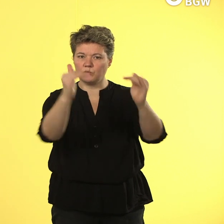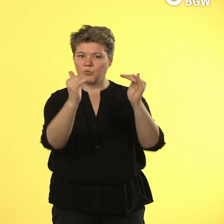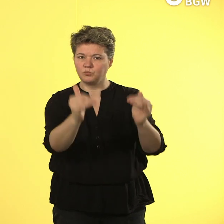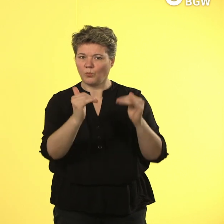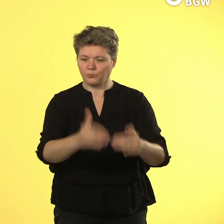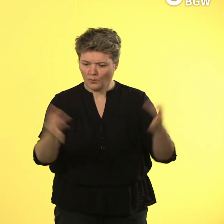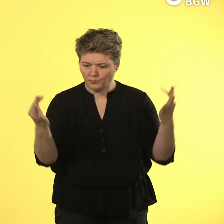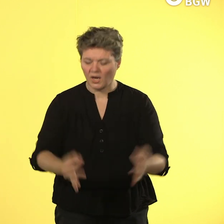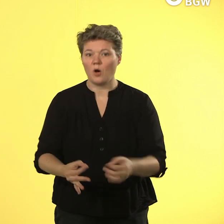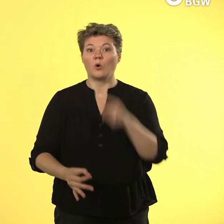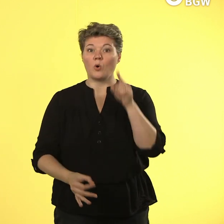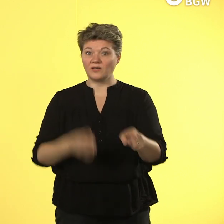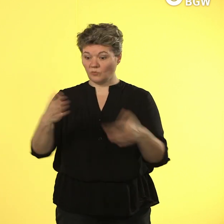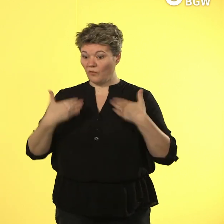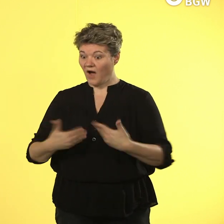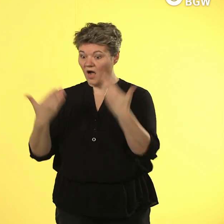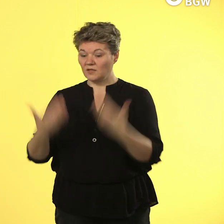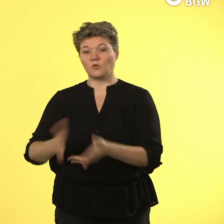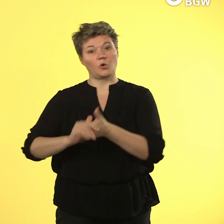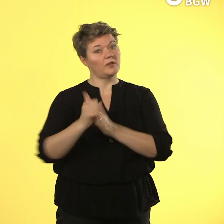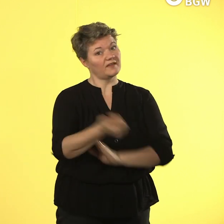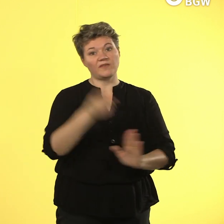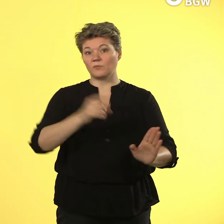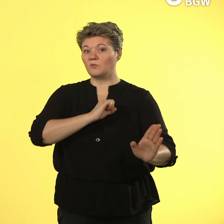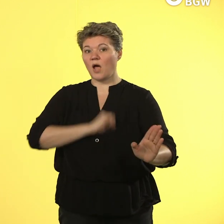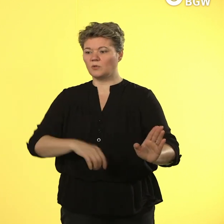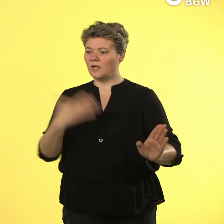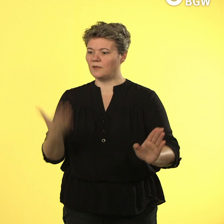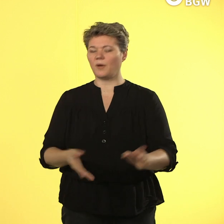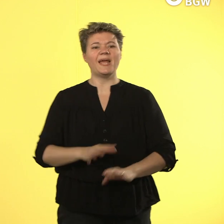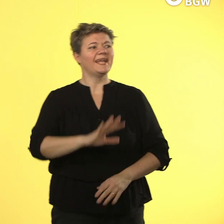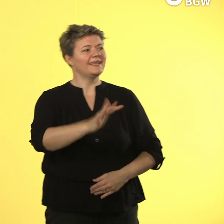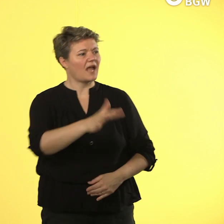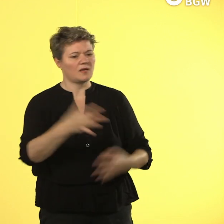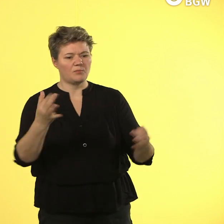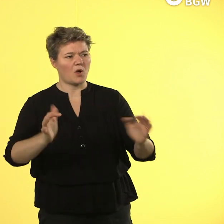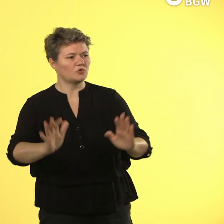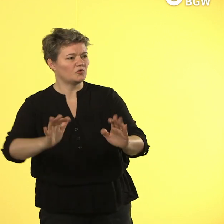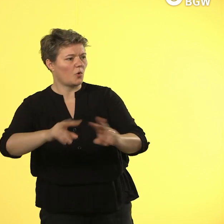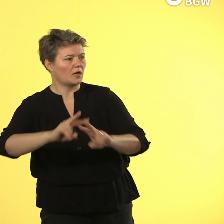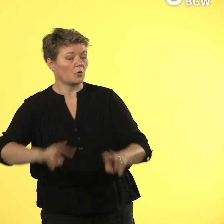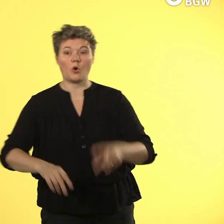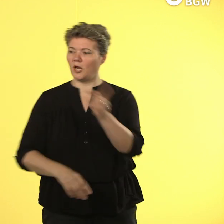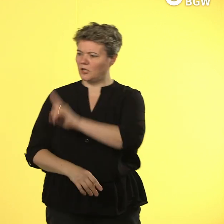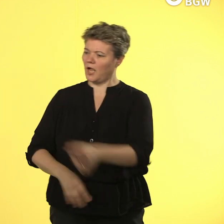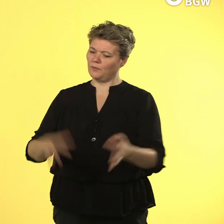Diese beiden Lager stehen sich in einer sehr kurzen Zeit leider konträr gegenüber.